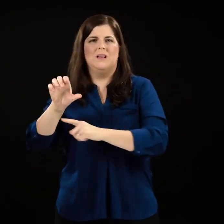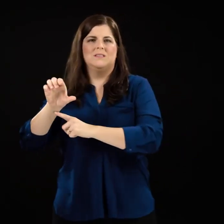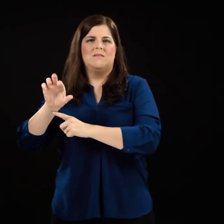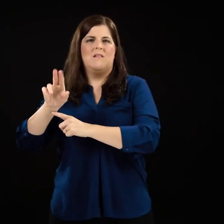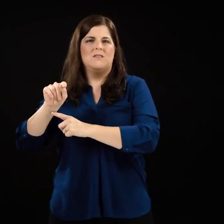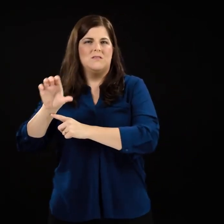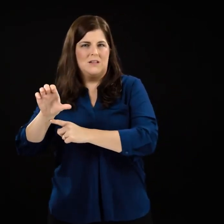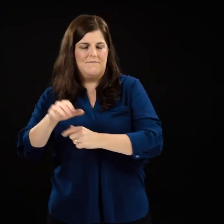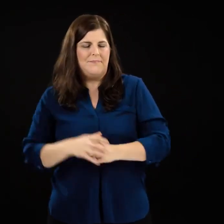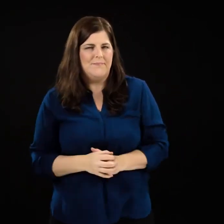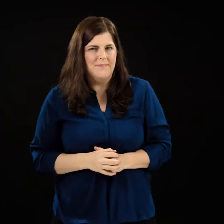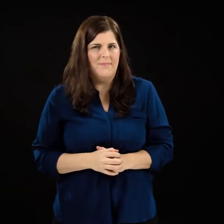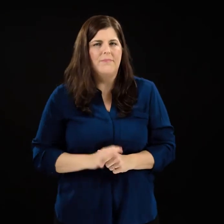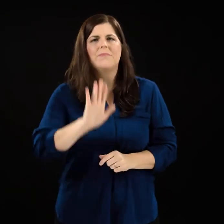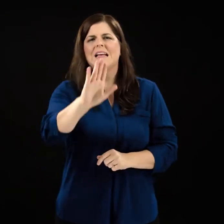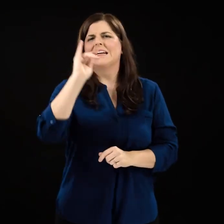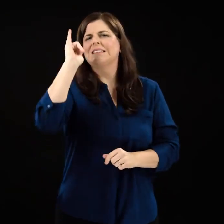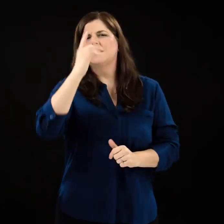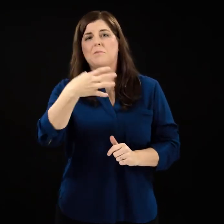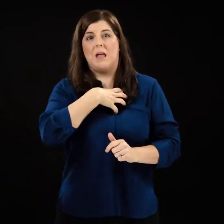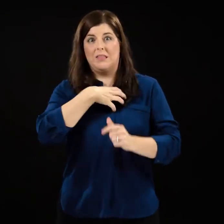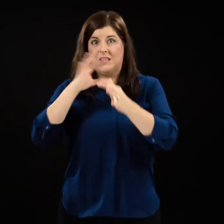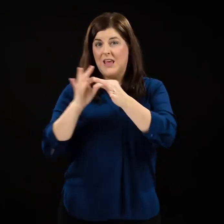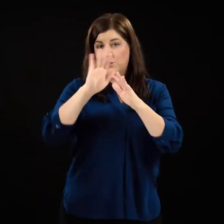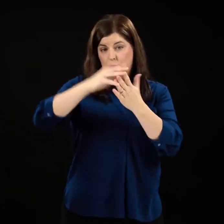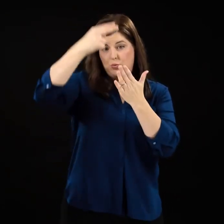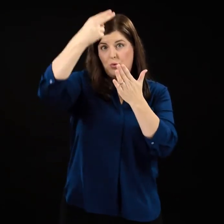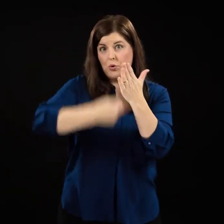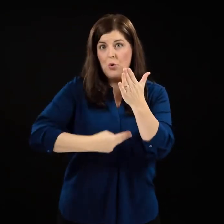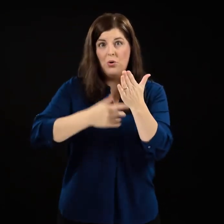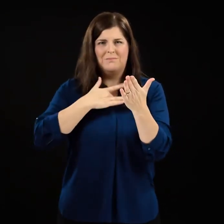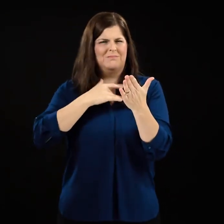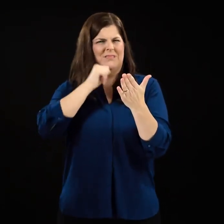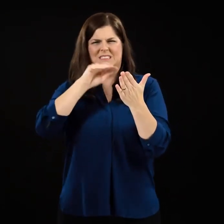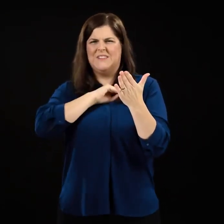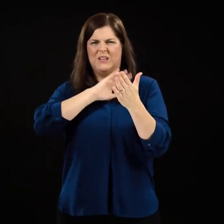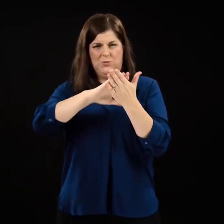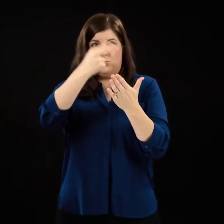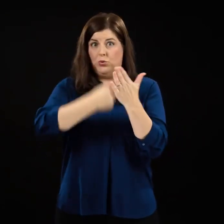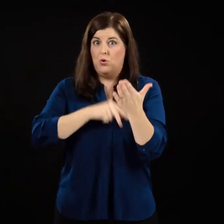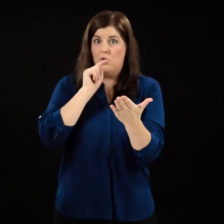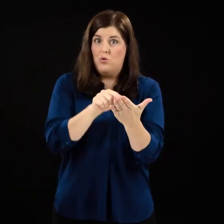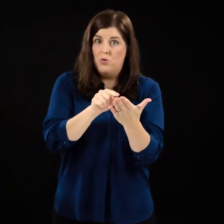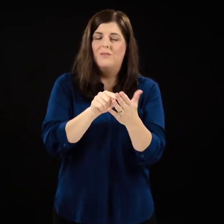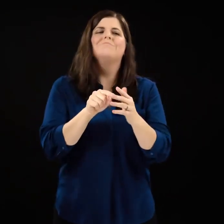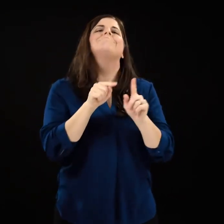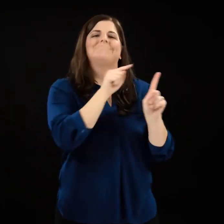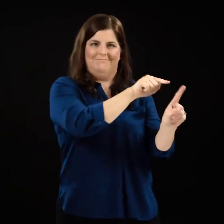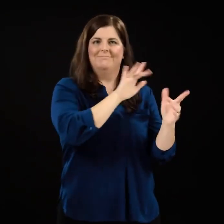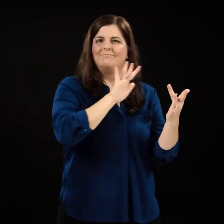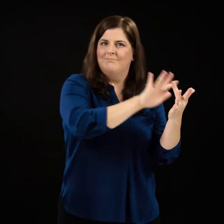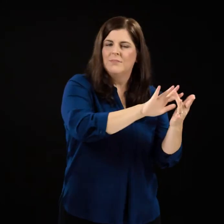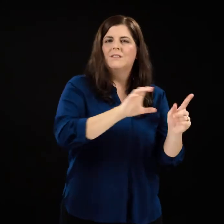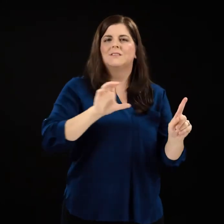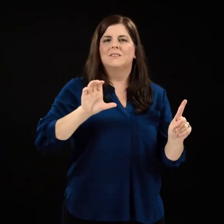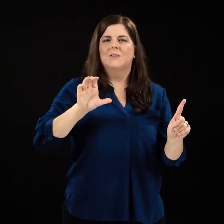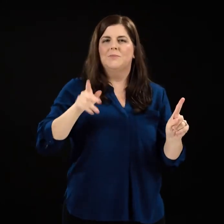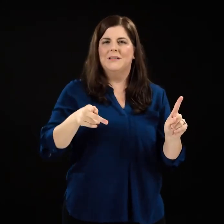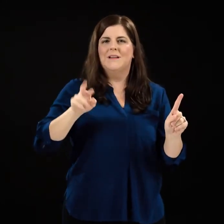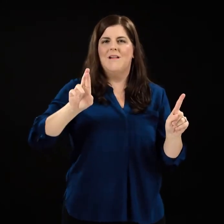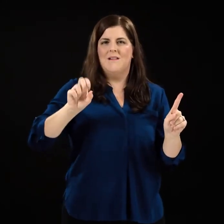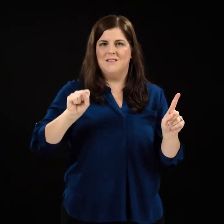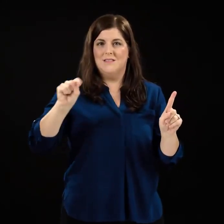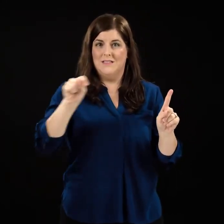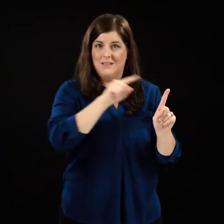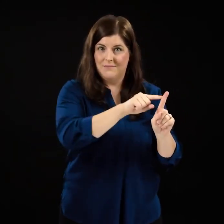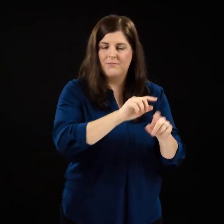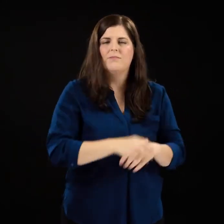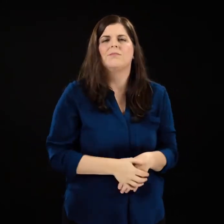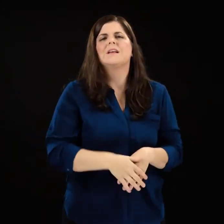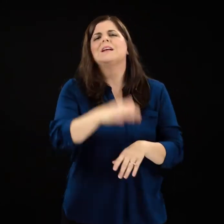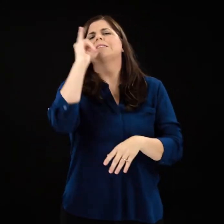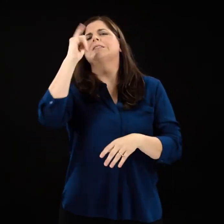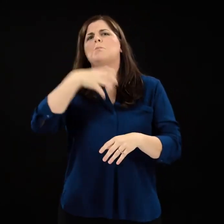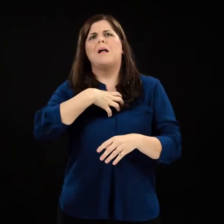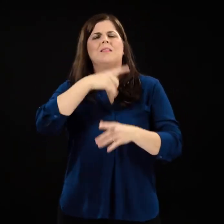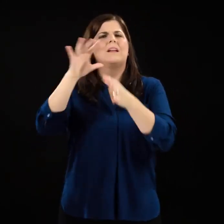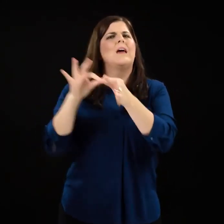Téléphone sans frais via SRV Canada SRV : 1-888-221-1687; ATS : 1-877-782-2384